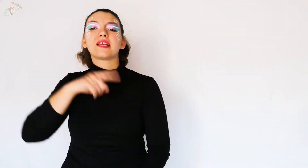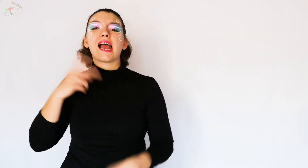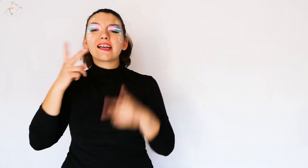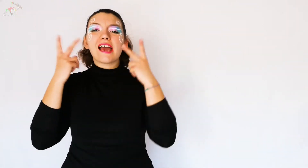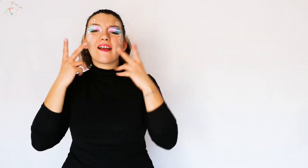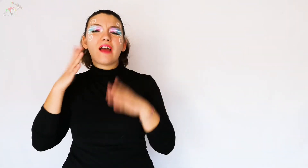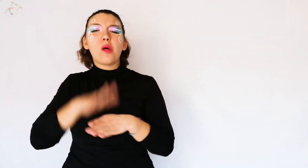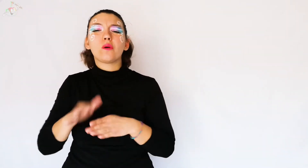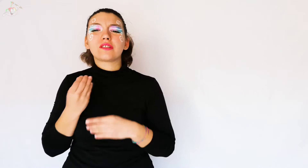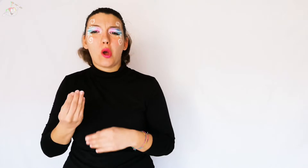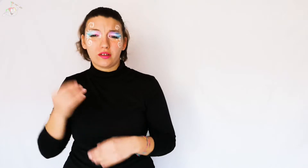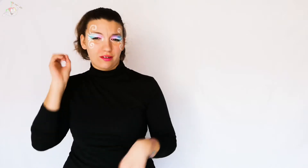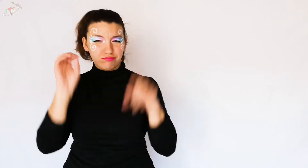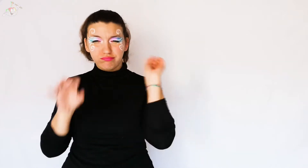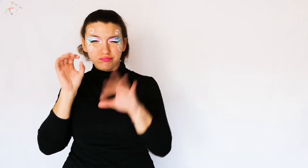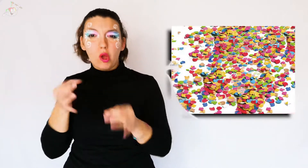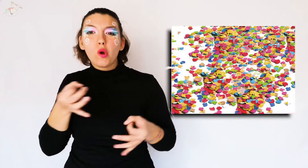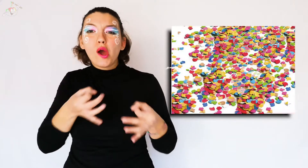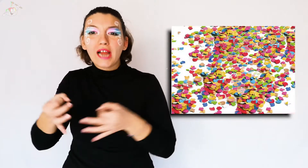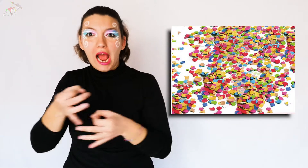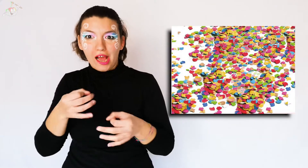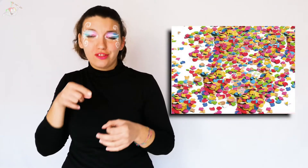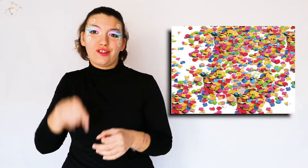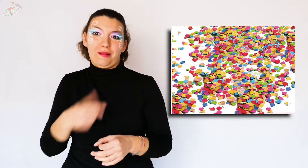A Carnevale di solito si usa lanciare coriandoli.